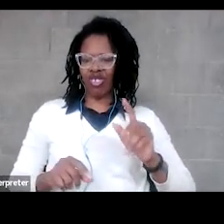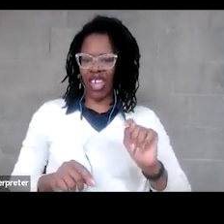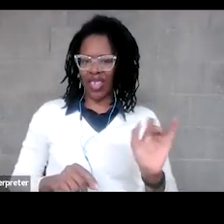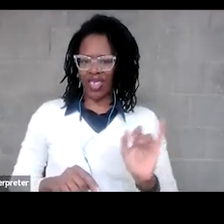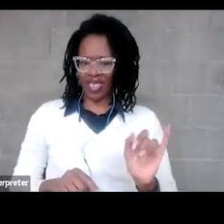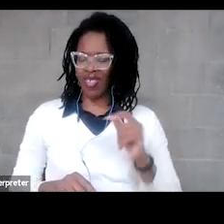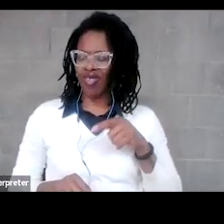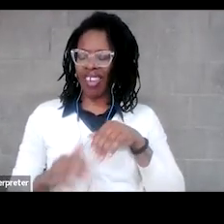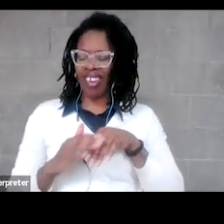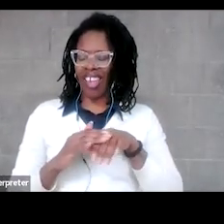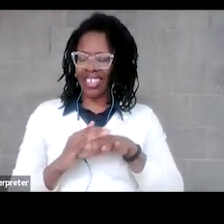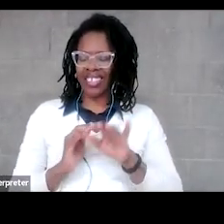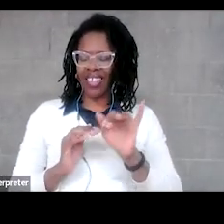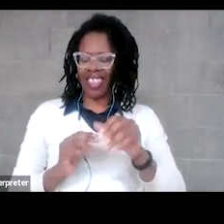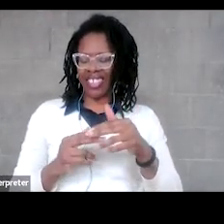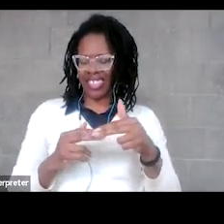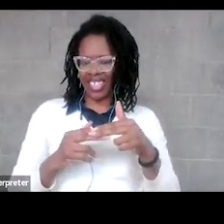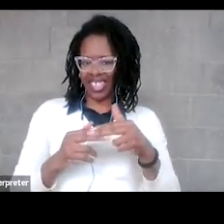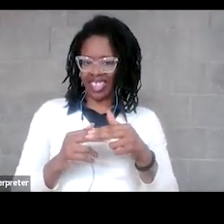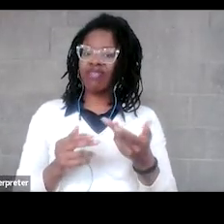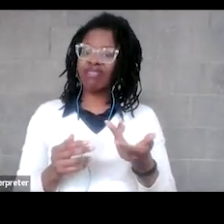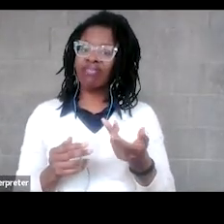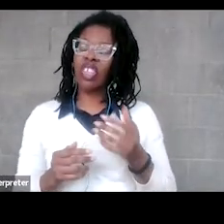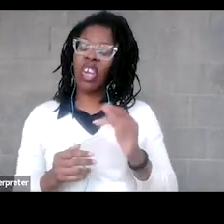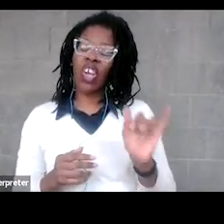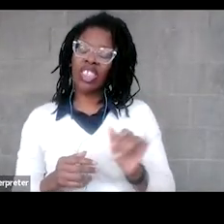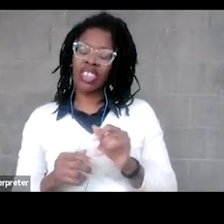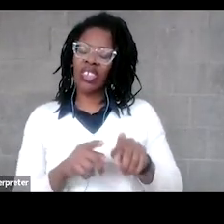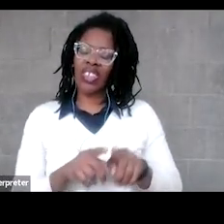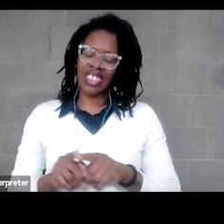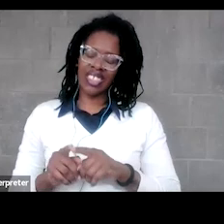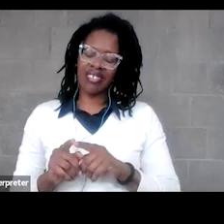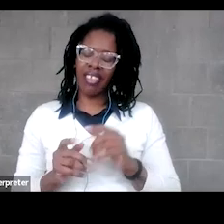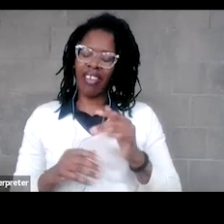a ellos también. También estarán disponibles para ustedes después del webinar.